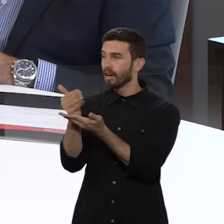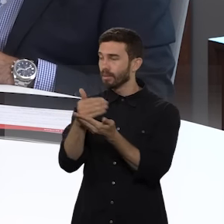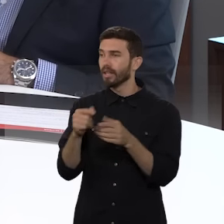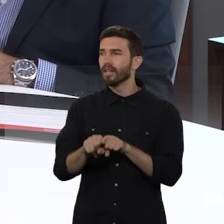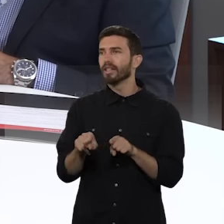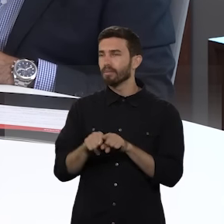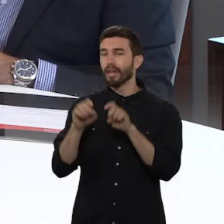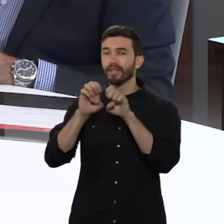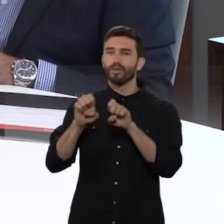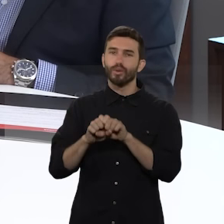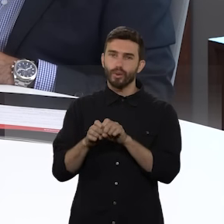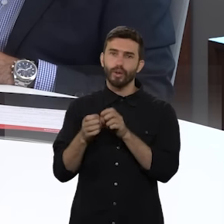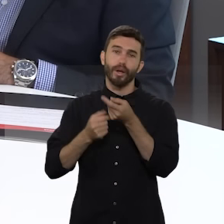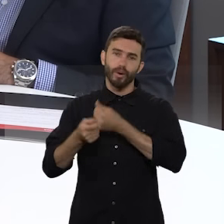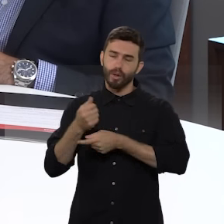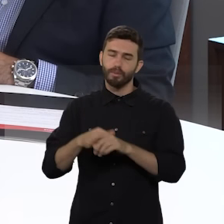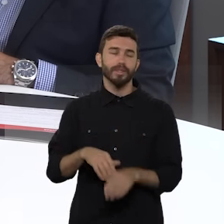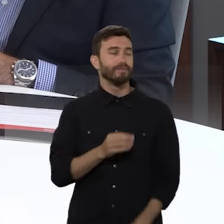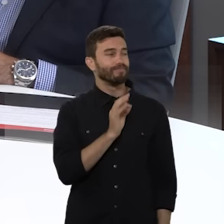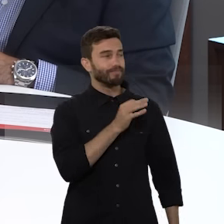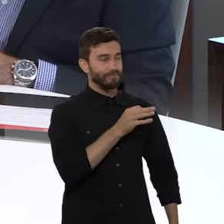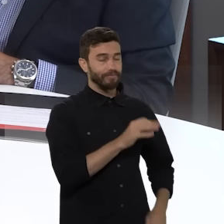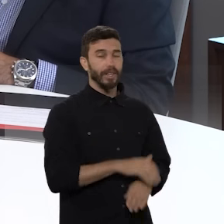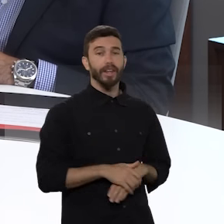Pronto, exatamente. Então, em algum momento